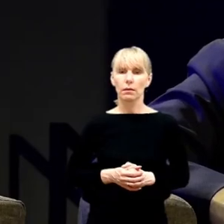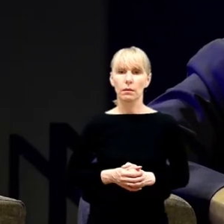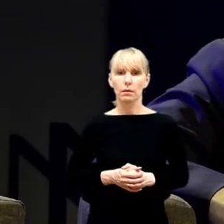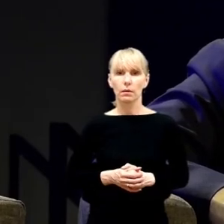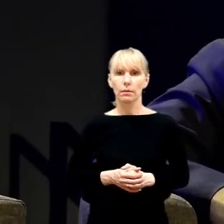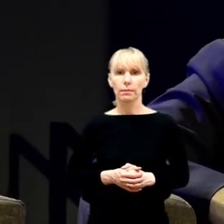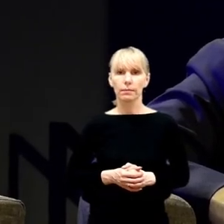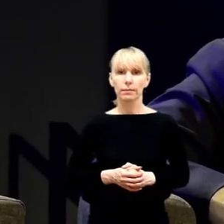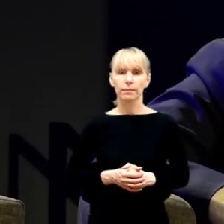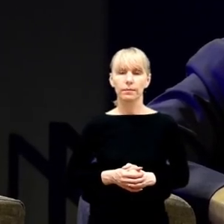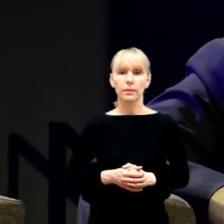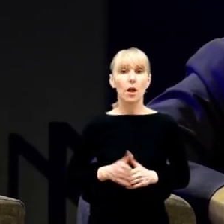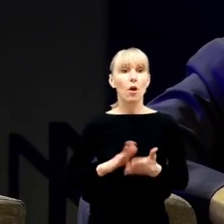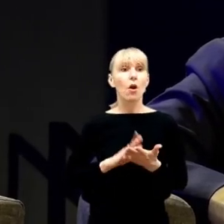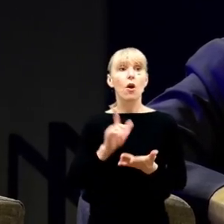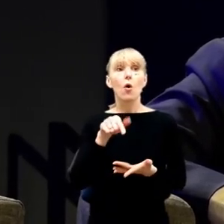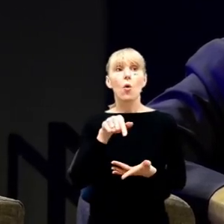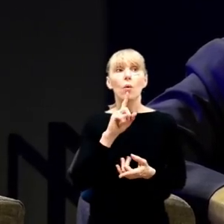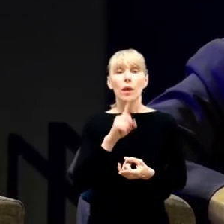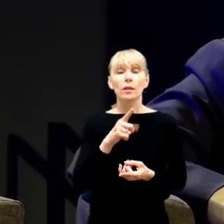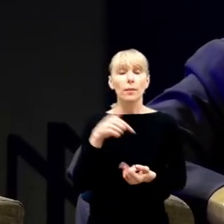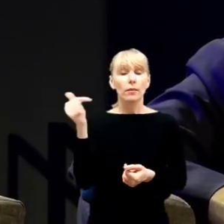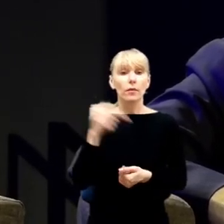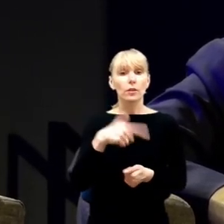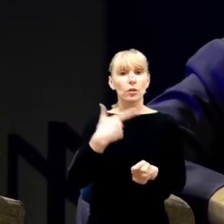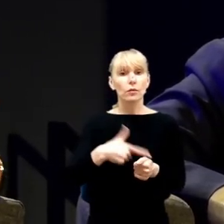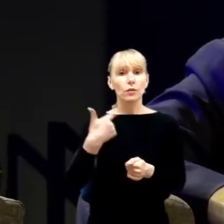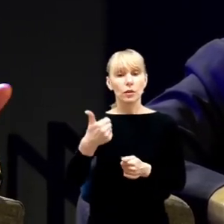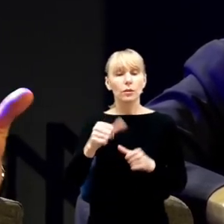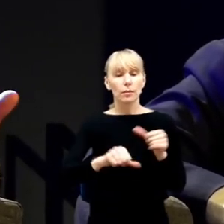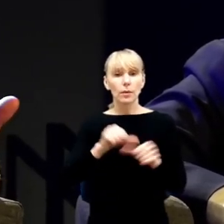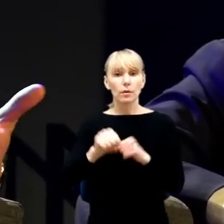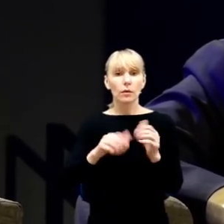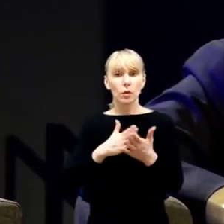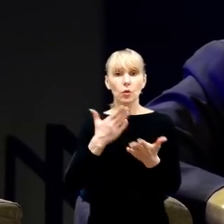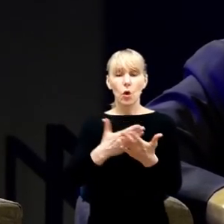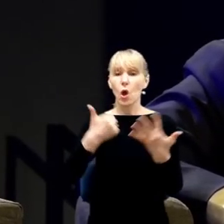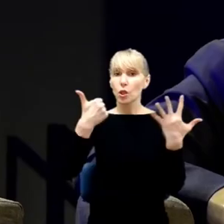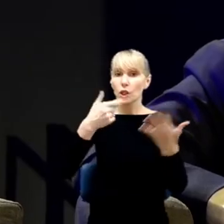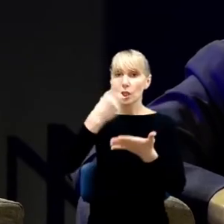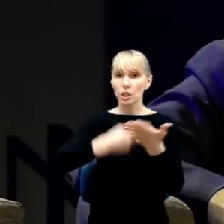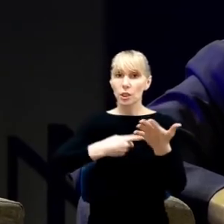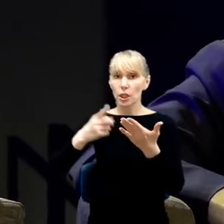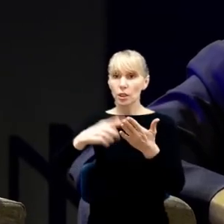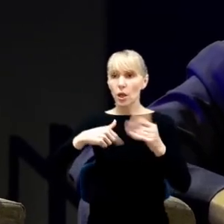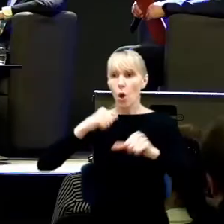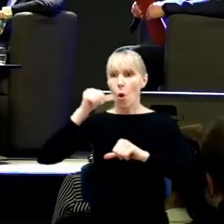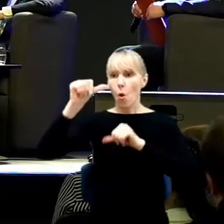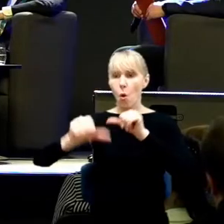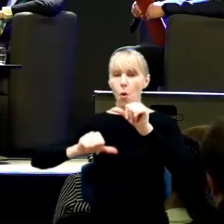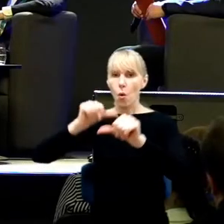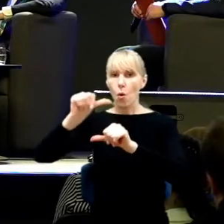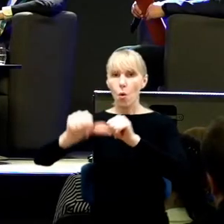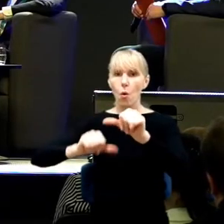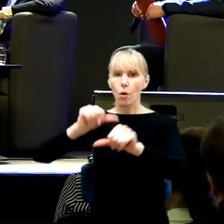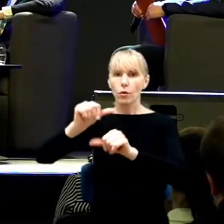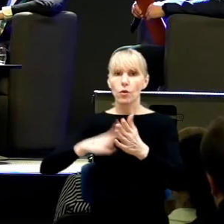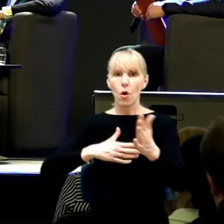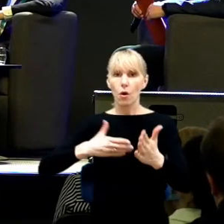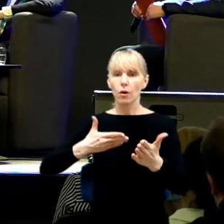to w 2021 roku odnotowaliśmy sześciokrotny wzrost rok do roku, liczby aplikacji, które wpłynęły do banku.